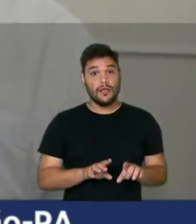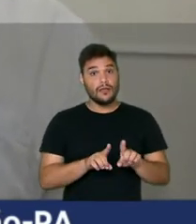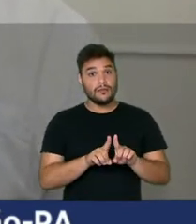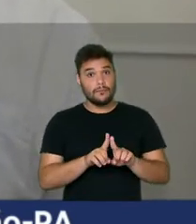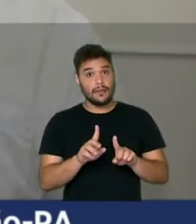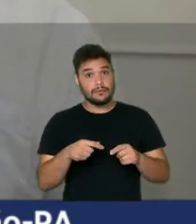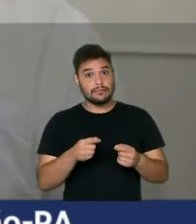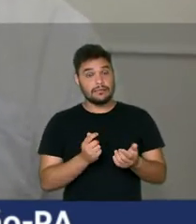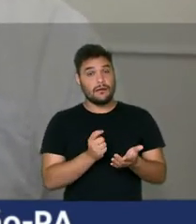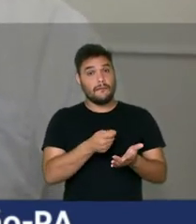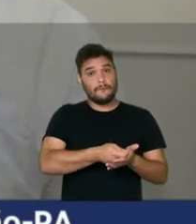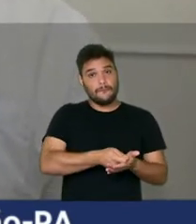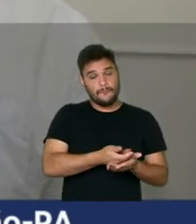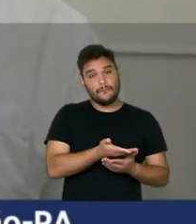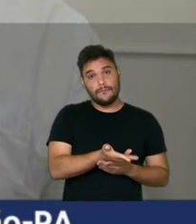PODER EXECUTIVO E DEMAIS PODERES. INCLUÍDOS DOS RESTOS